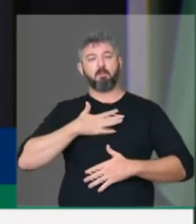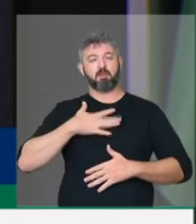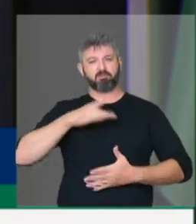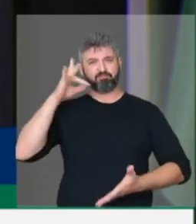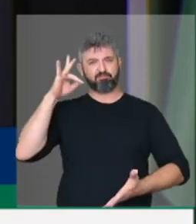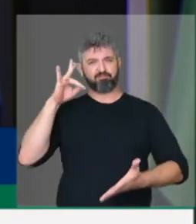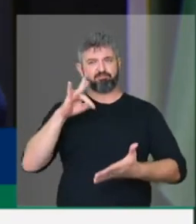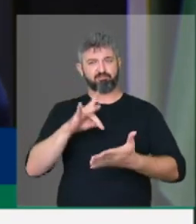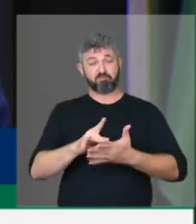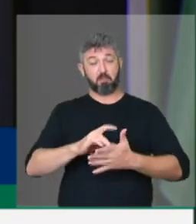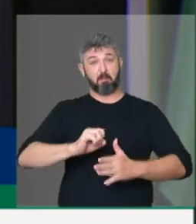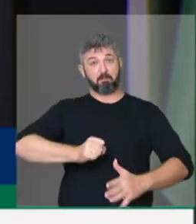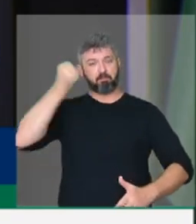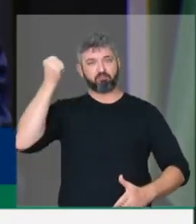NOSSO MAIS VEEMENTE PROTESTO AO PRESIDENTE DA REPÚBLICA